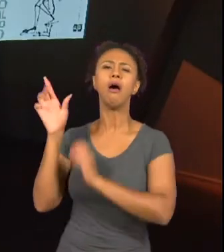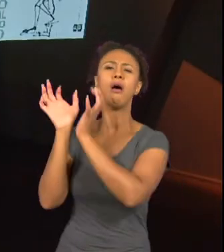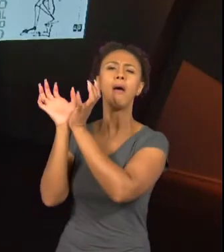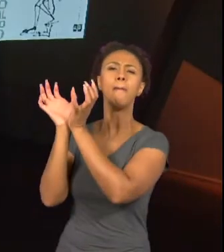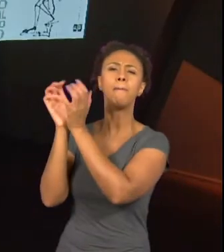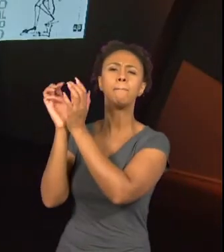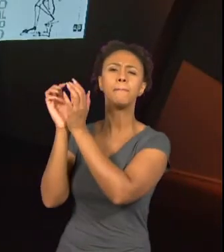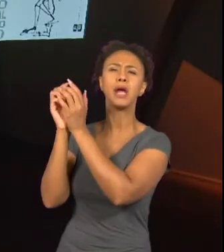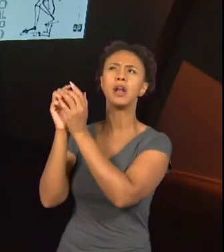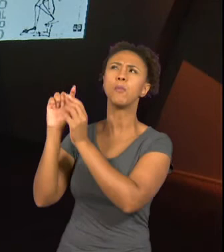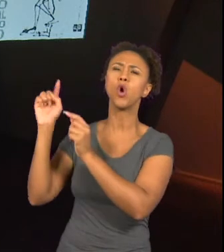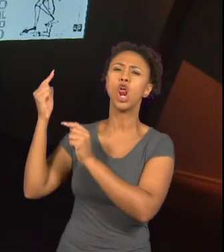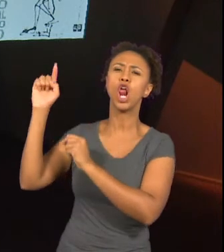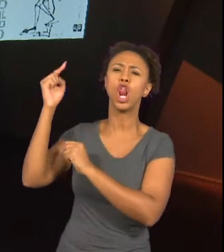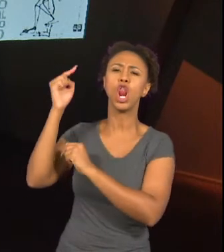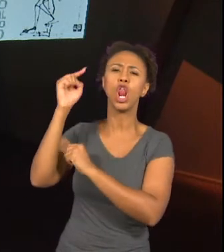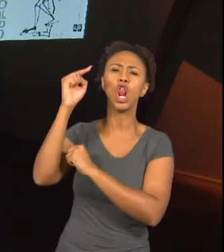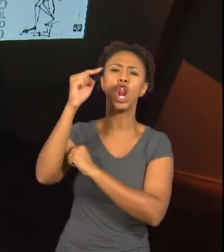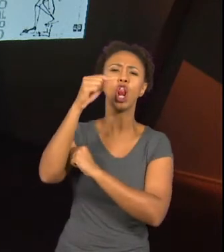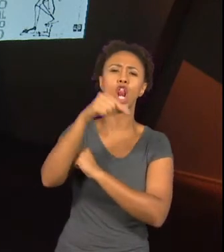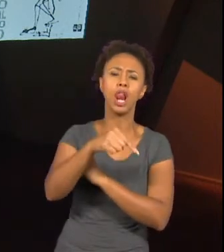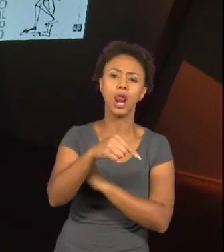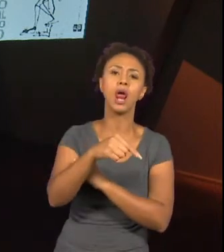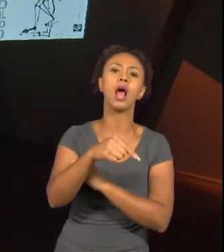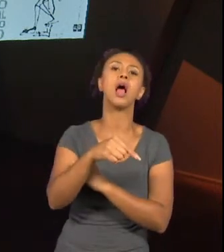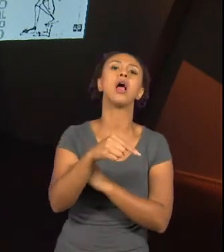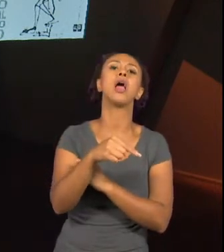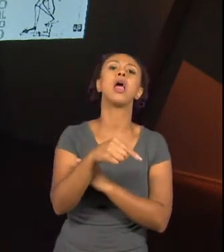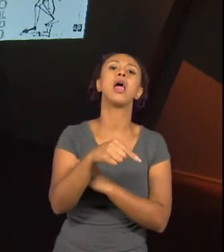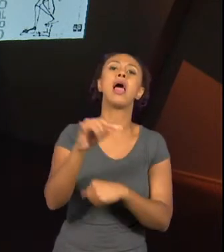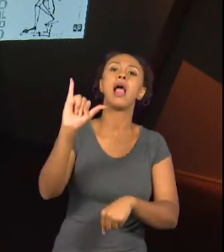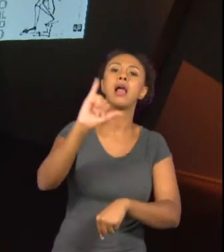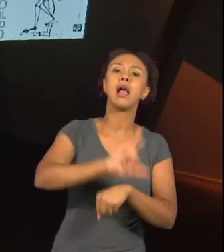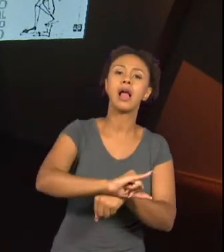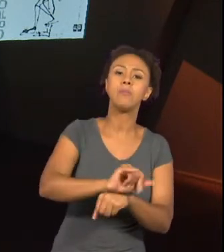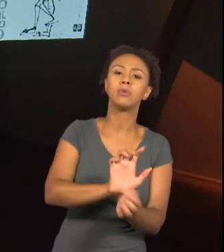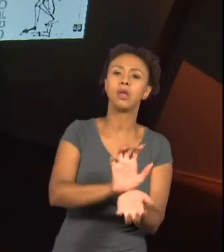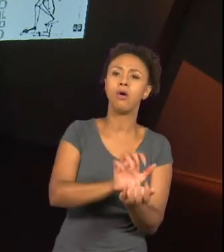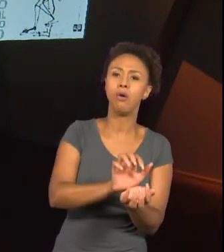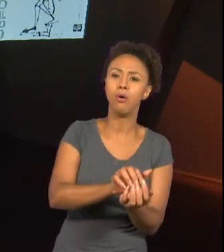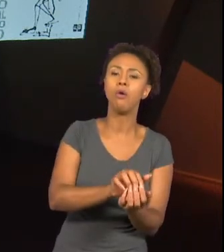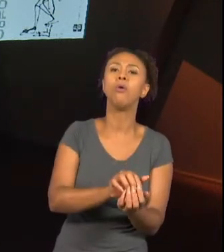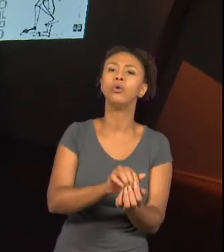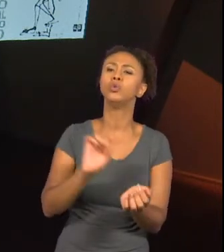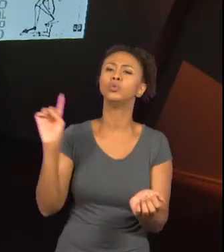ATRAVESSANDO O ESTADO PARA CHEGAR ATÉ O RECIFE EM BUSCA, NÃO SÓ DE SOBREVIVÊNCIA, MAS ALGUMA